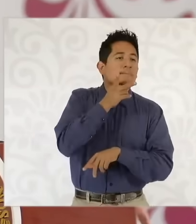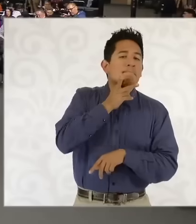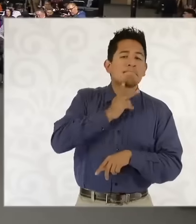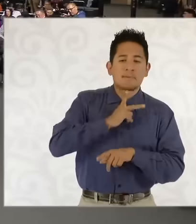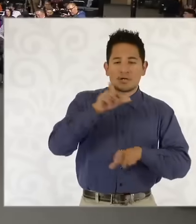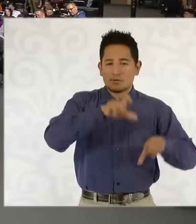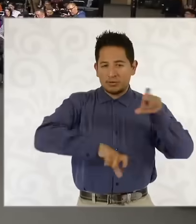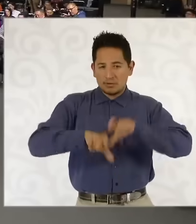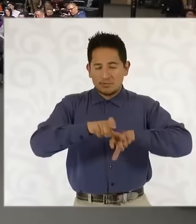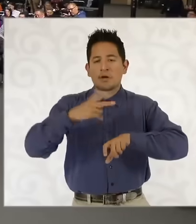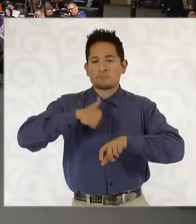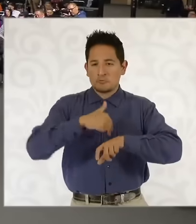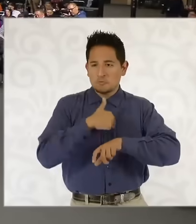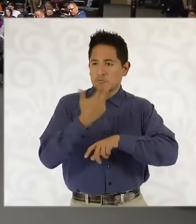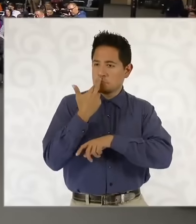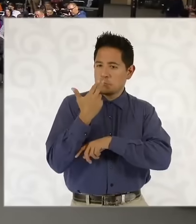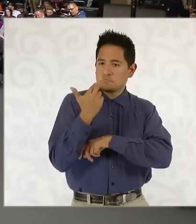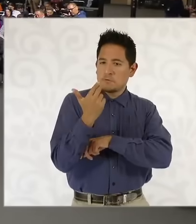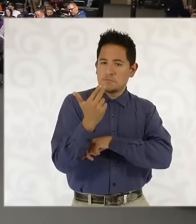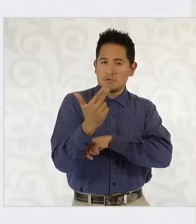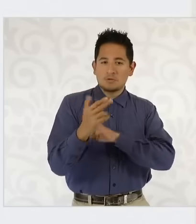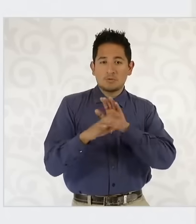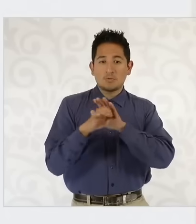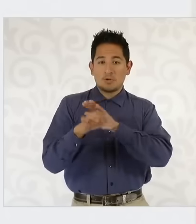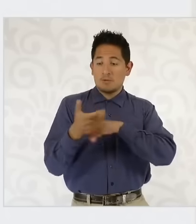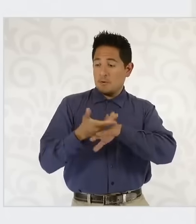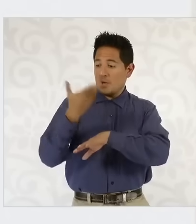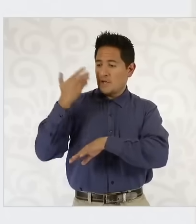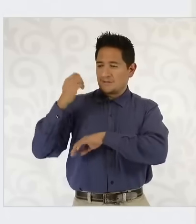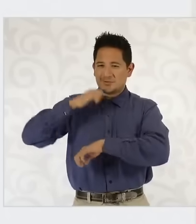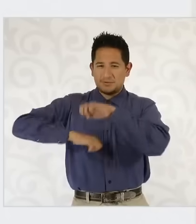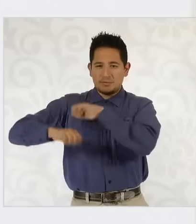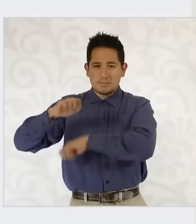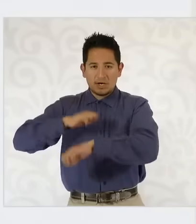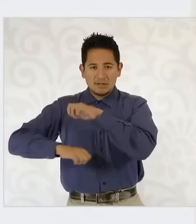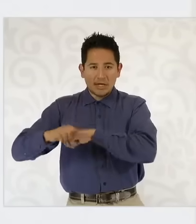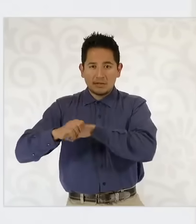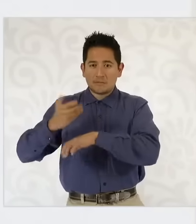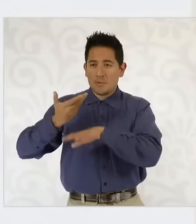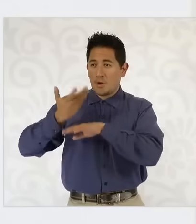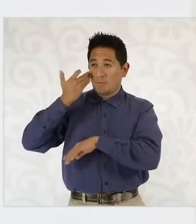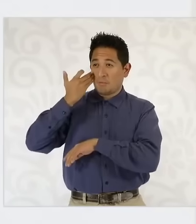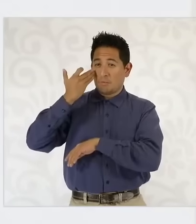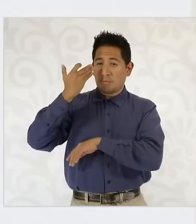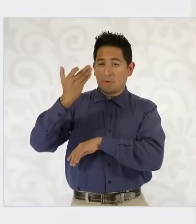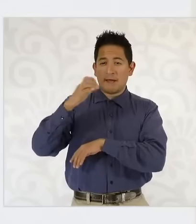una muy buena noticia que una planta que llevaba ya varios años parada de petroquímicos de tileno,